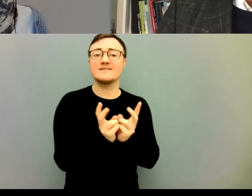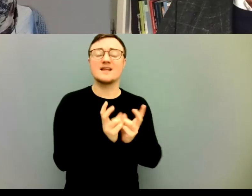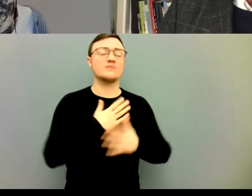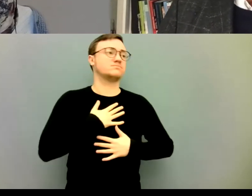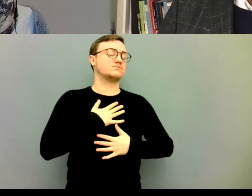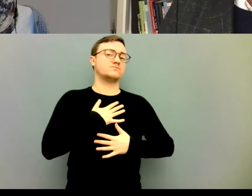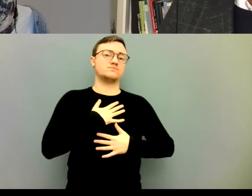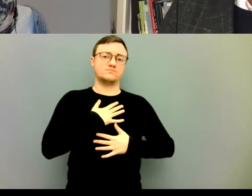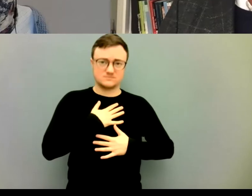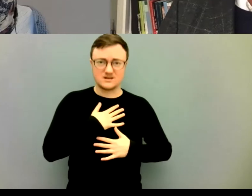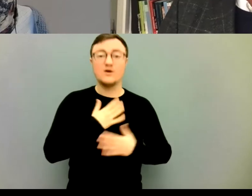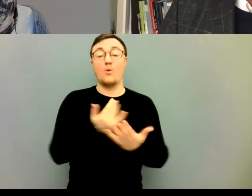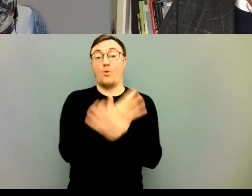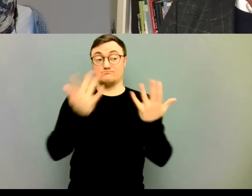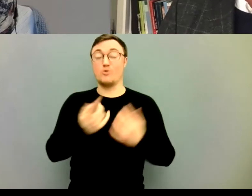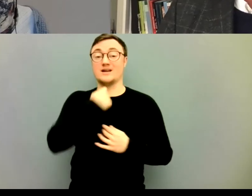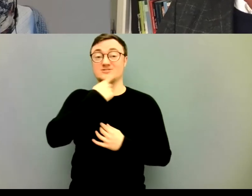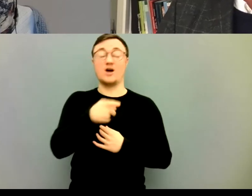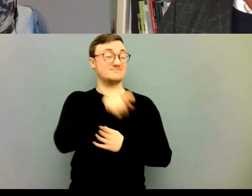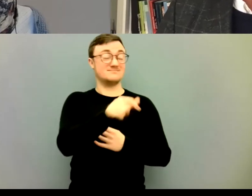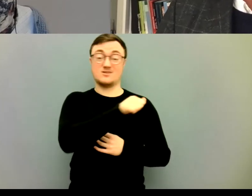Många upplevde det som det tuffaste.